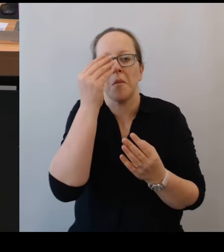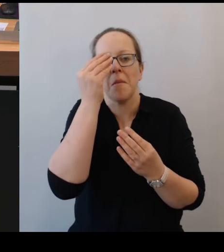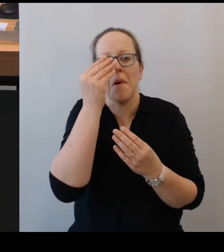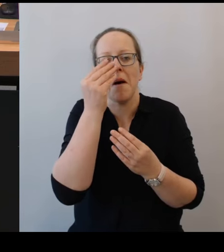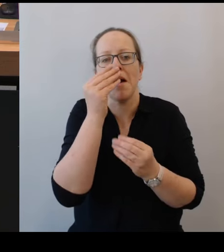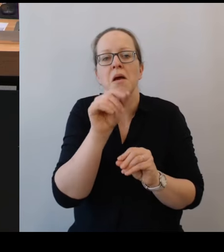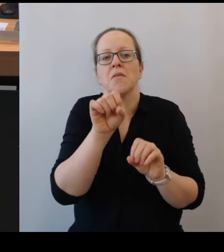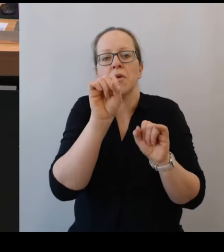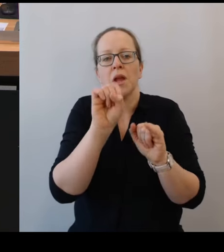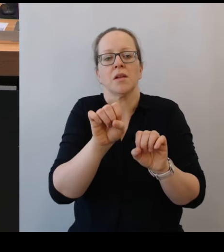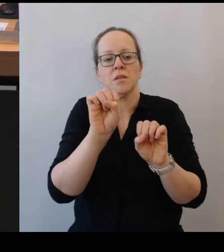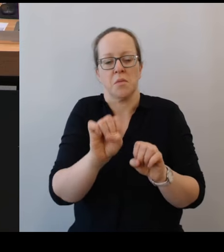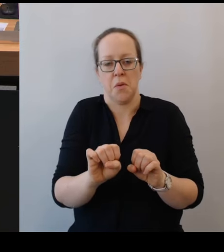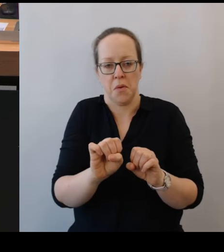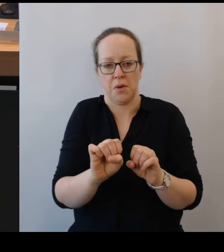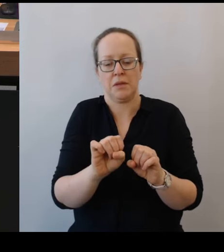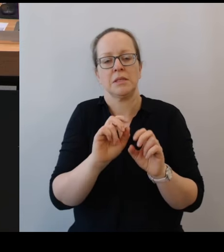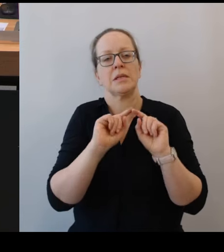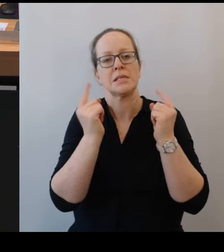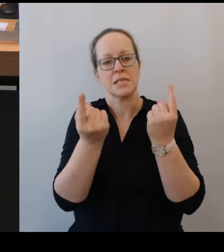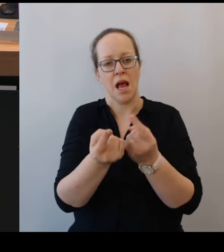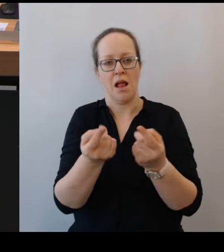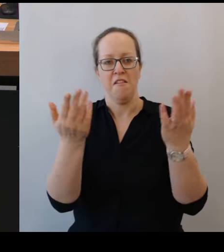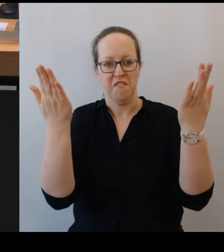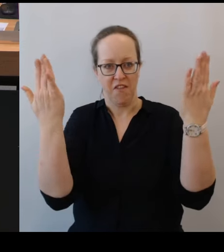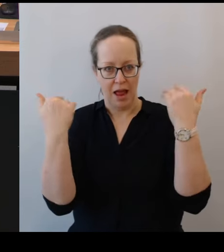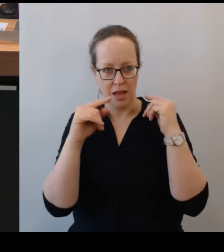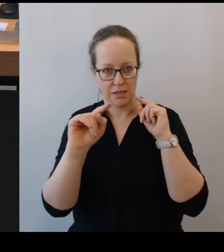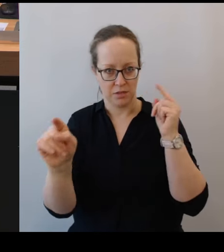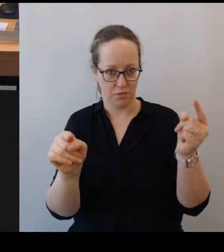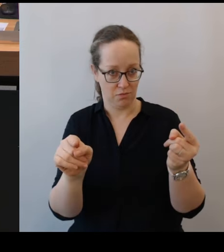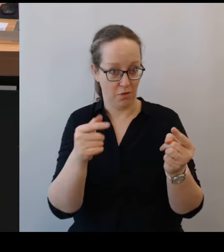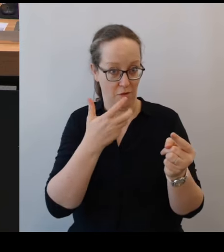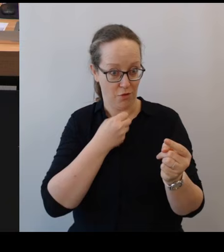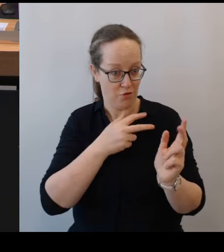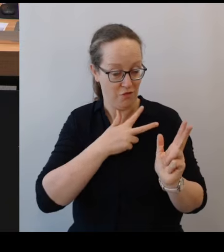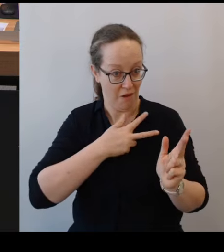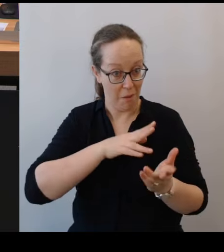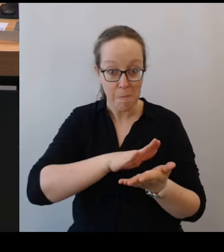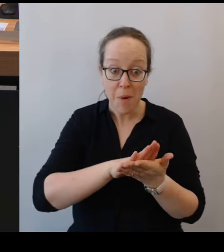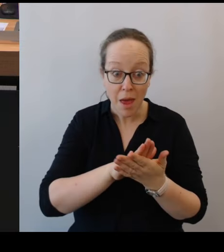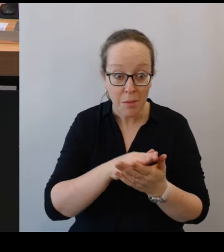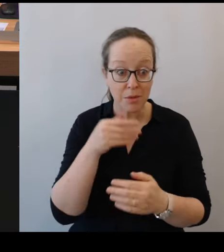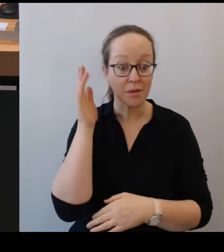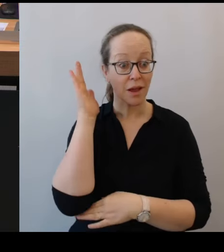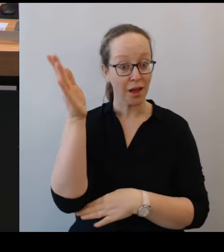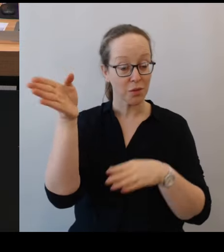sind, meiner Rede beizuwohnen. Dann war das wohl eine Theateraufführung der